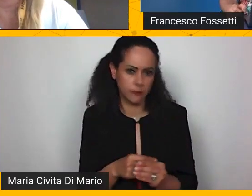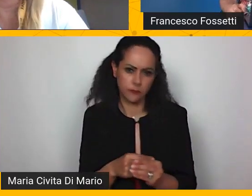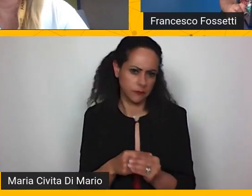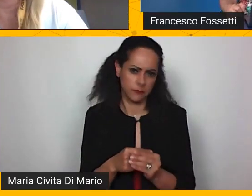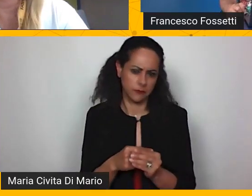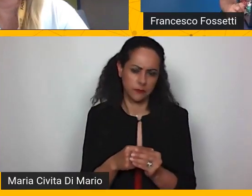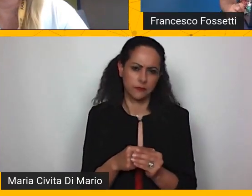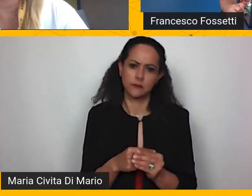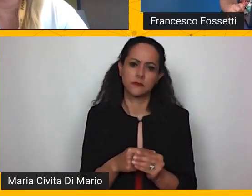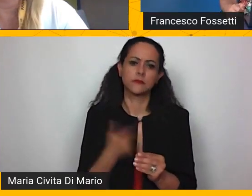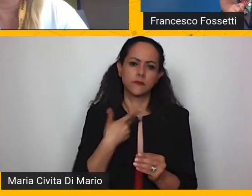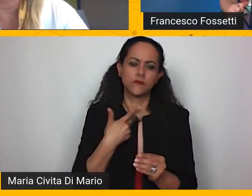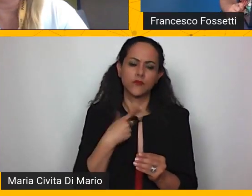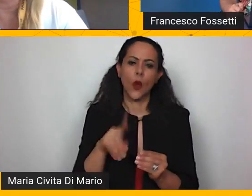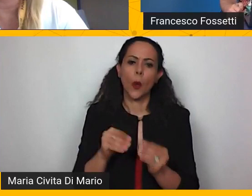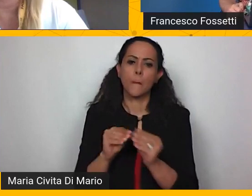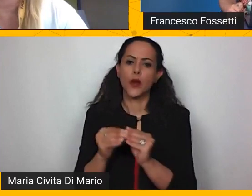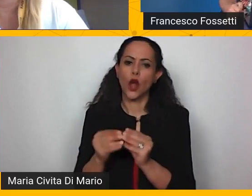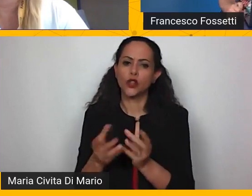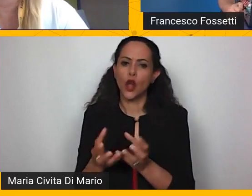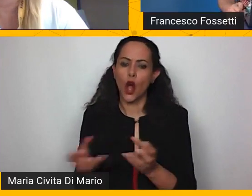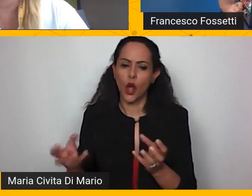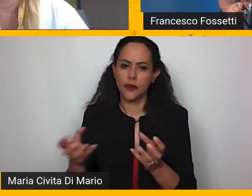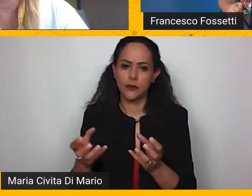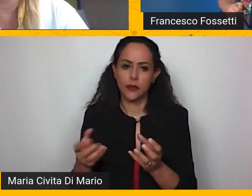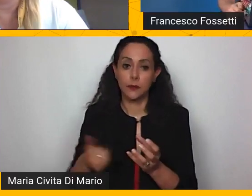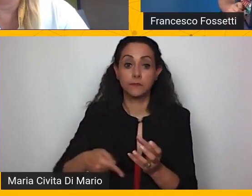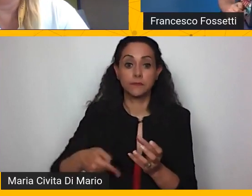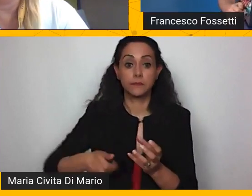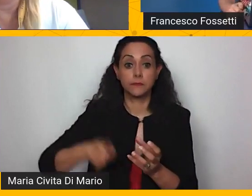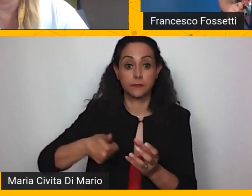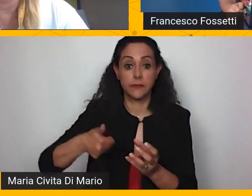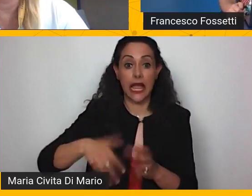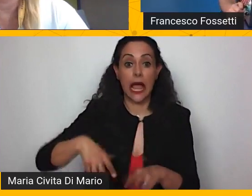anzi molto spesso ci sono anche